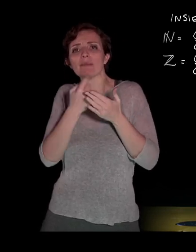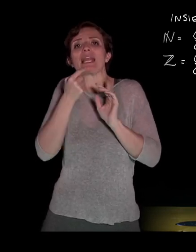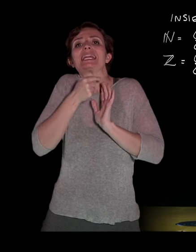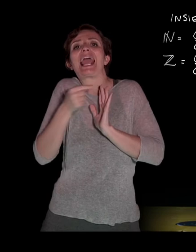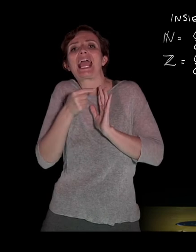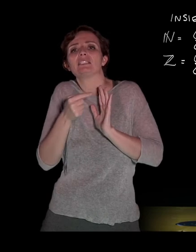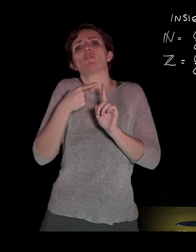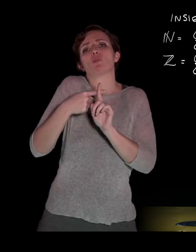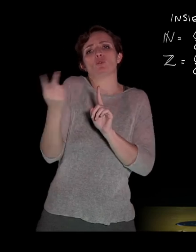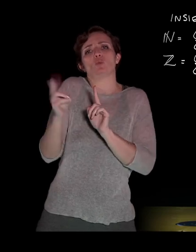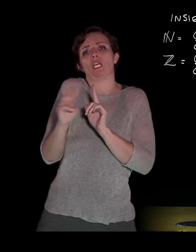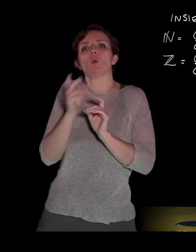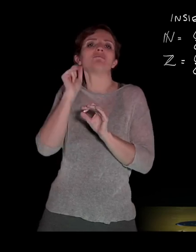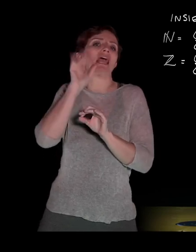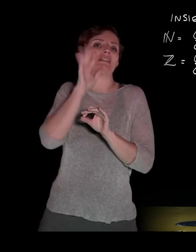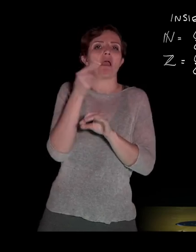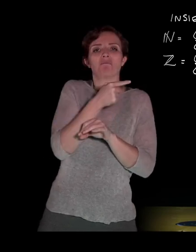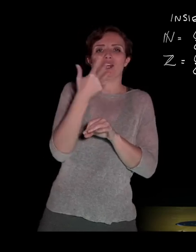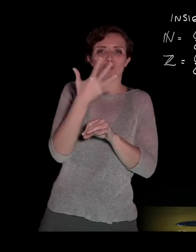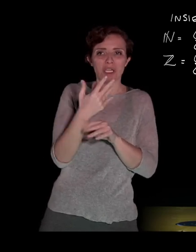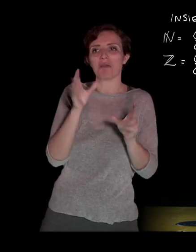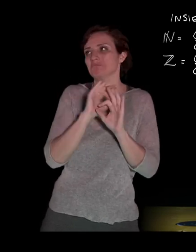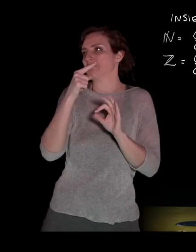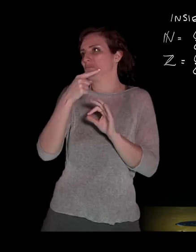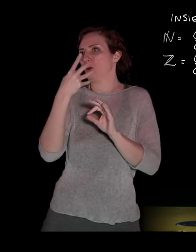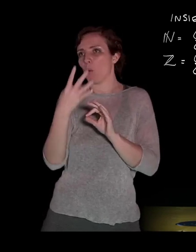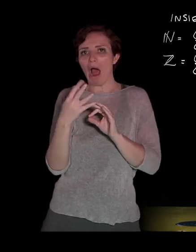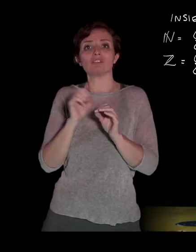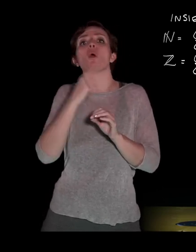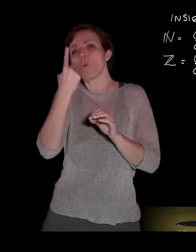Quindi per esempio -5, -4, ... ..1, 2, e così via.